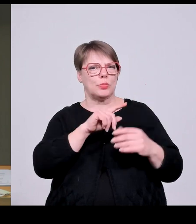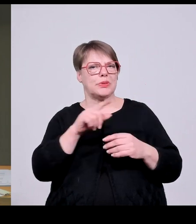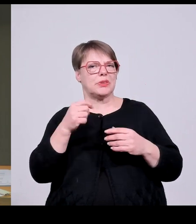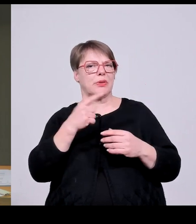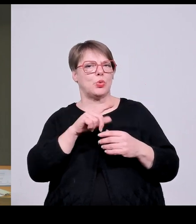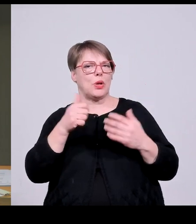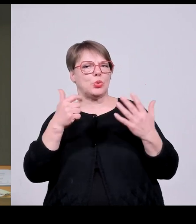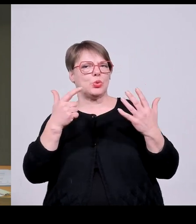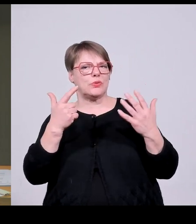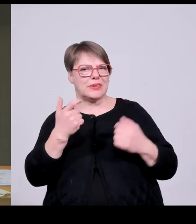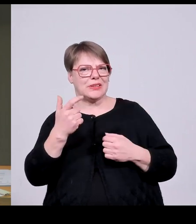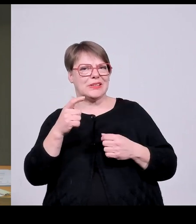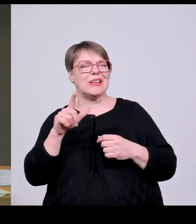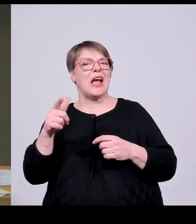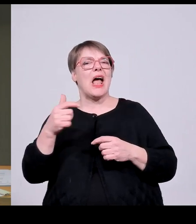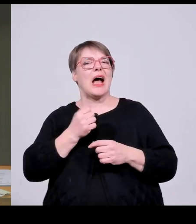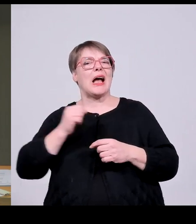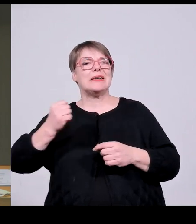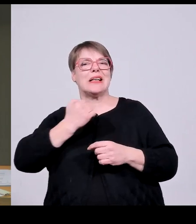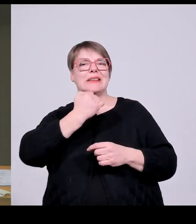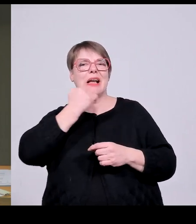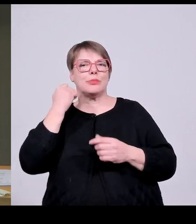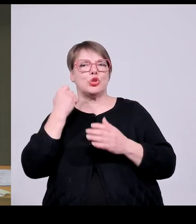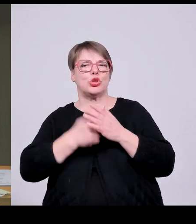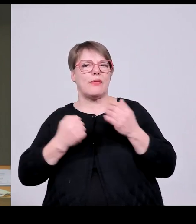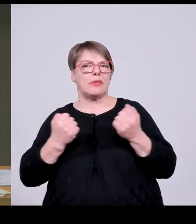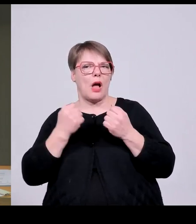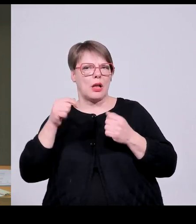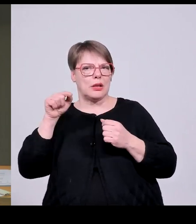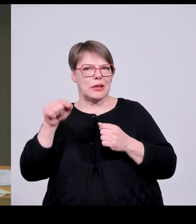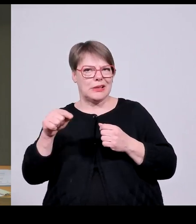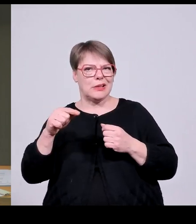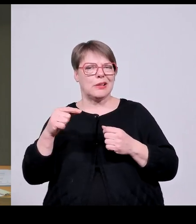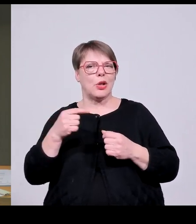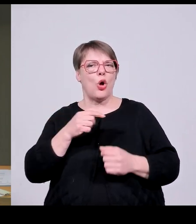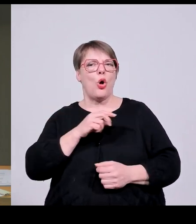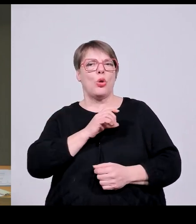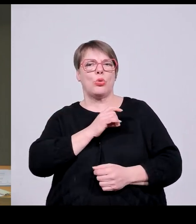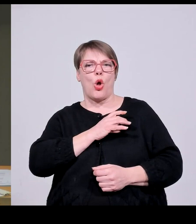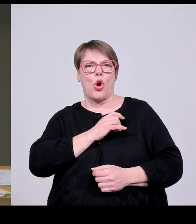unter der Nummer vier Punkt fünf. Stufe auf Tagesordnungspunkt 16 Dringliche Beschlussempfehlung